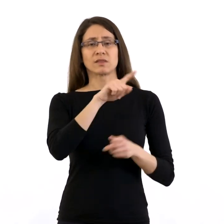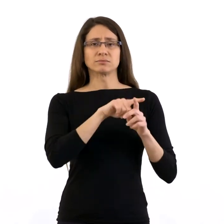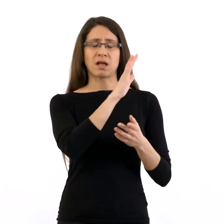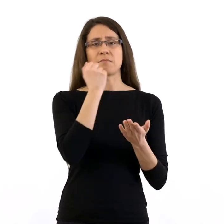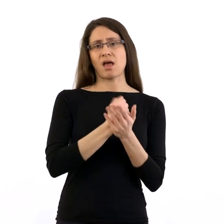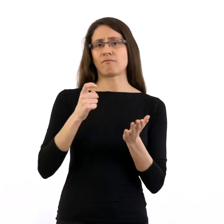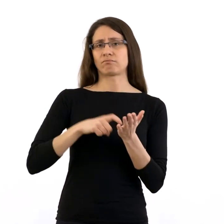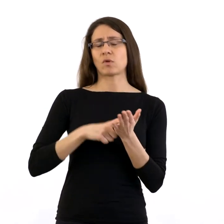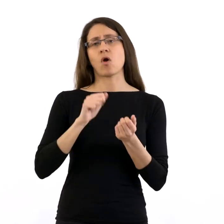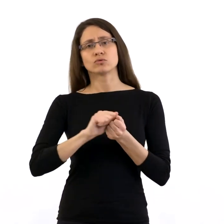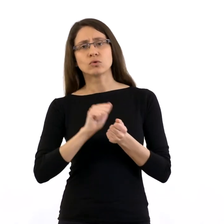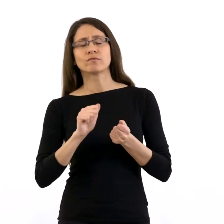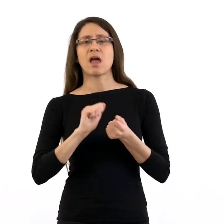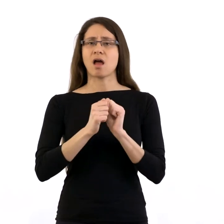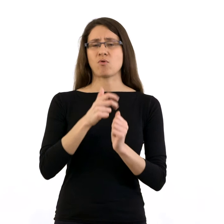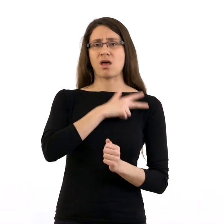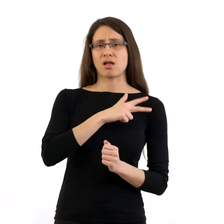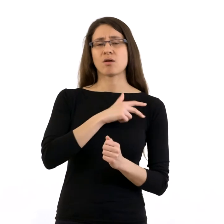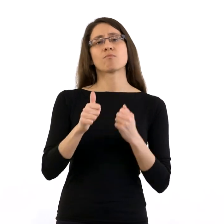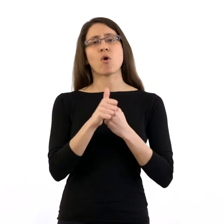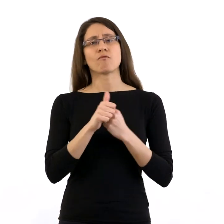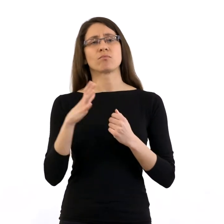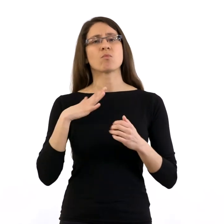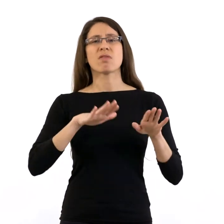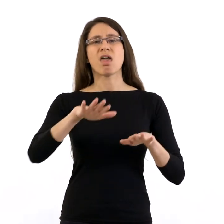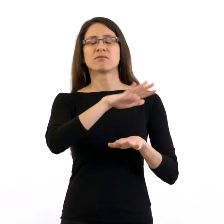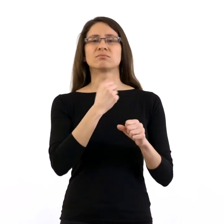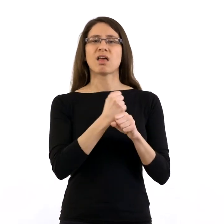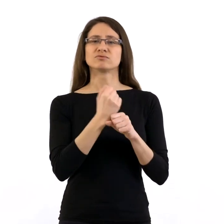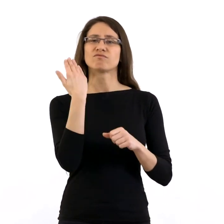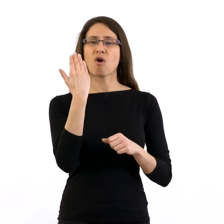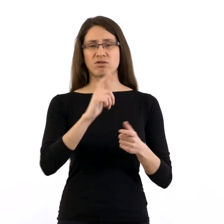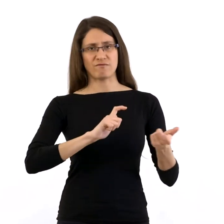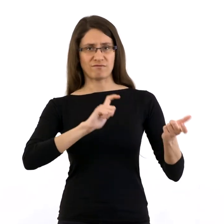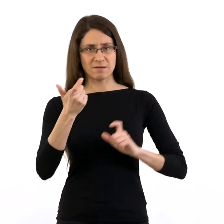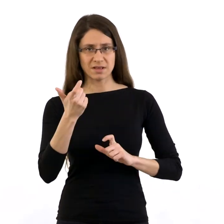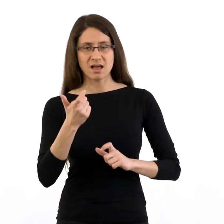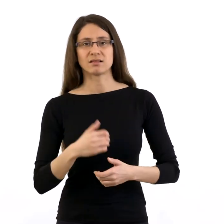Ma prawo do odszkodowania lub renty z tytułu wypadku przy wykonywaniu pracy wolontariusza.